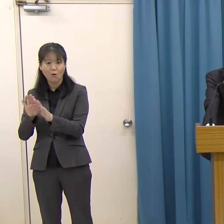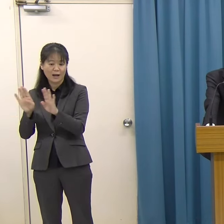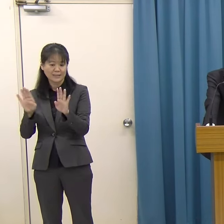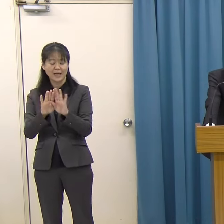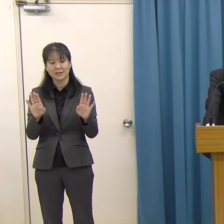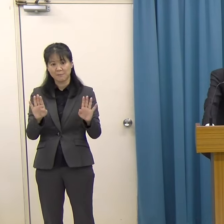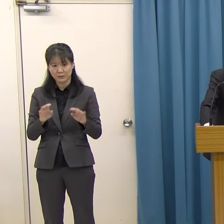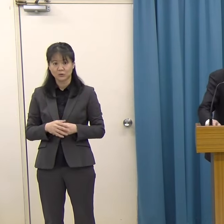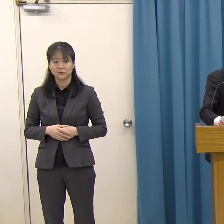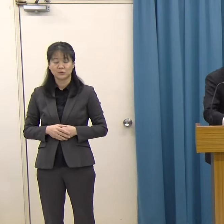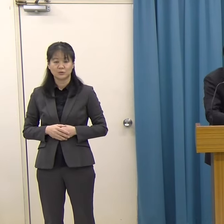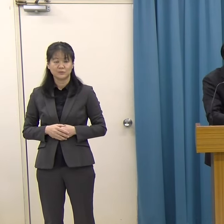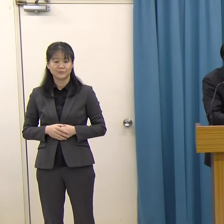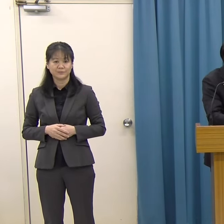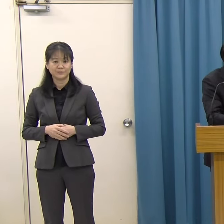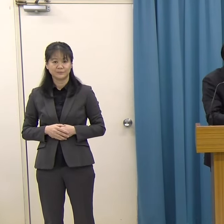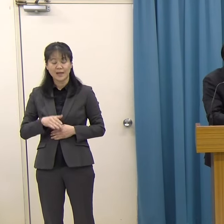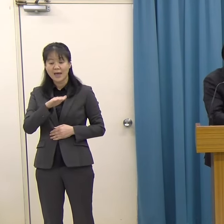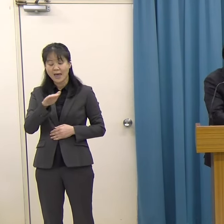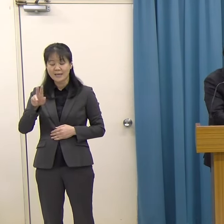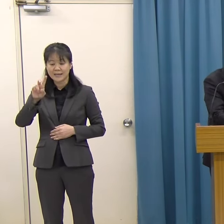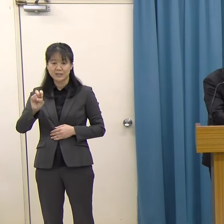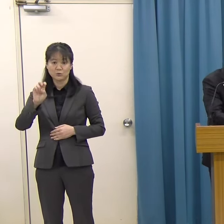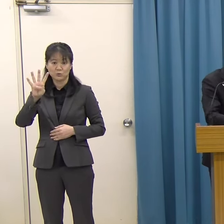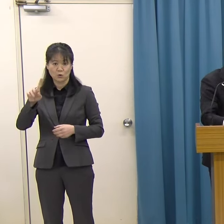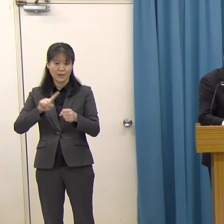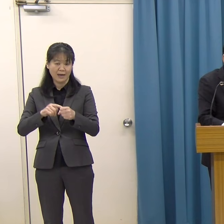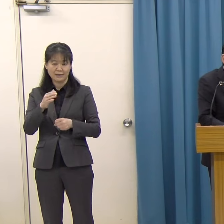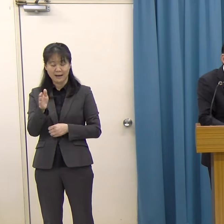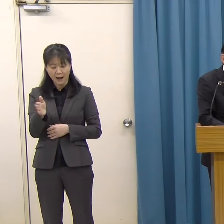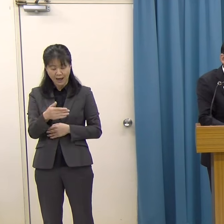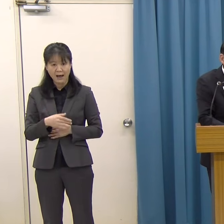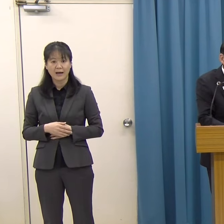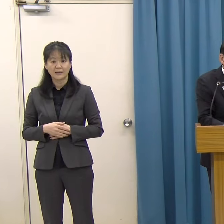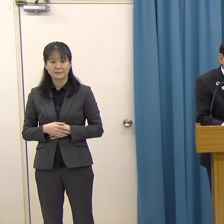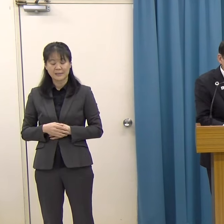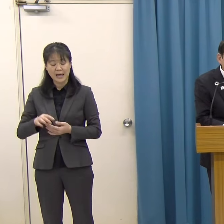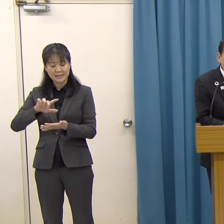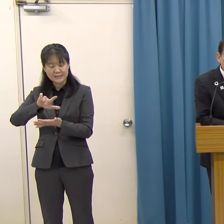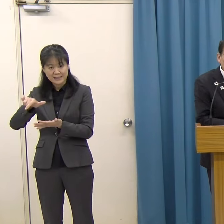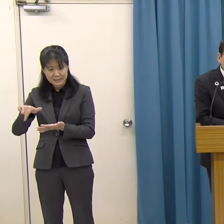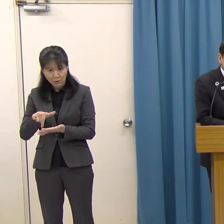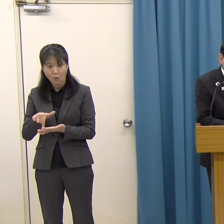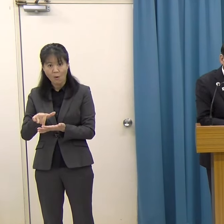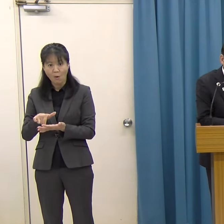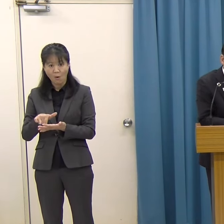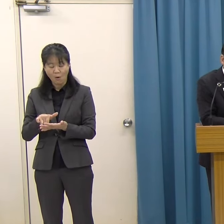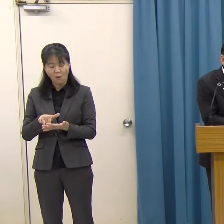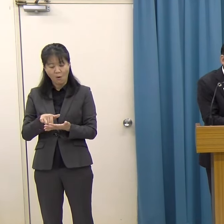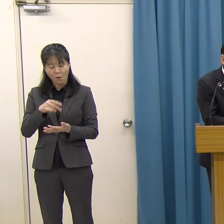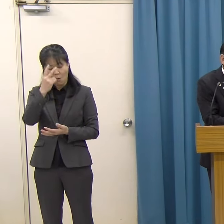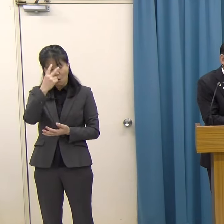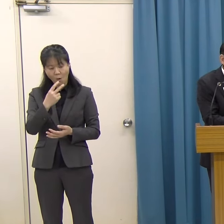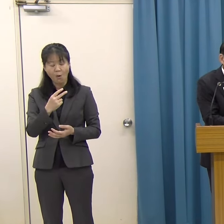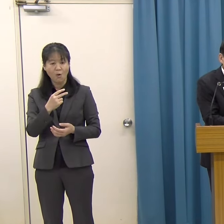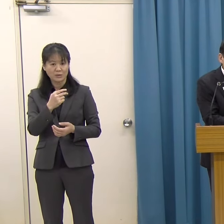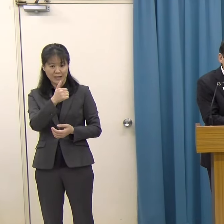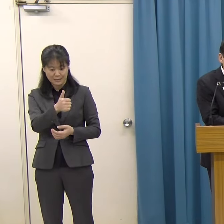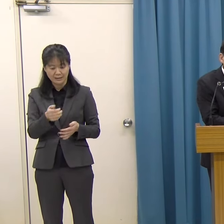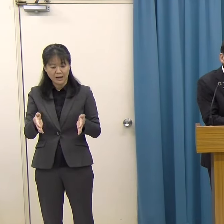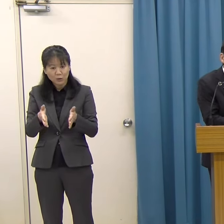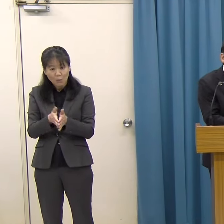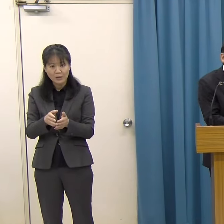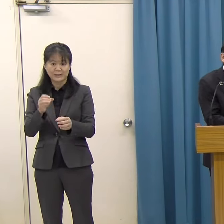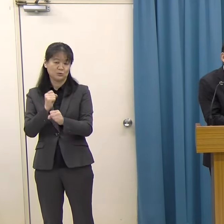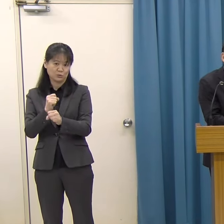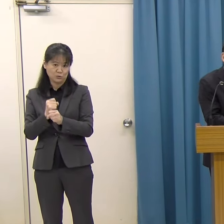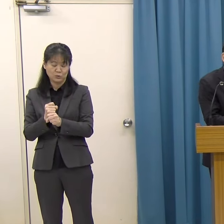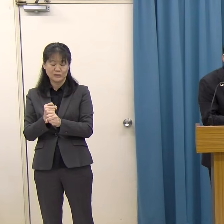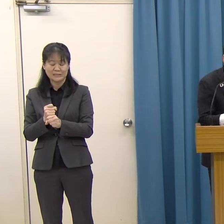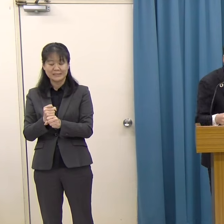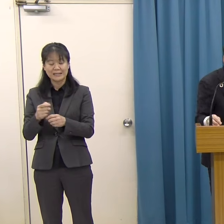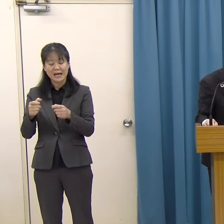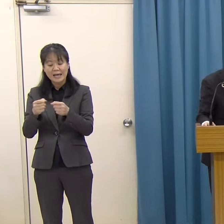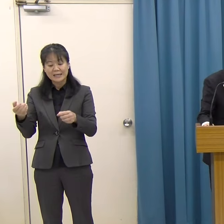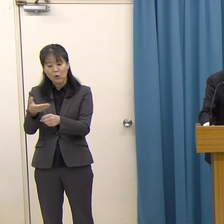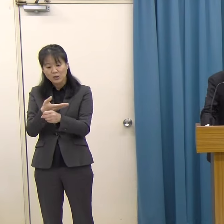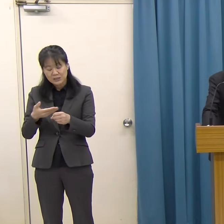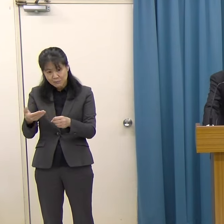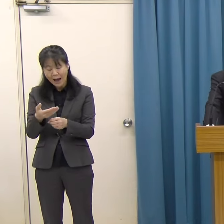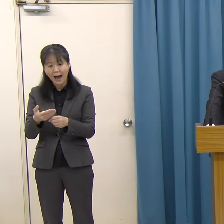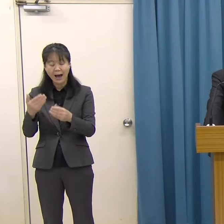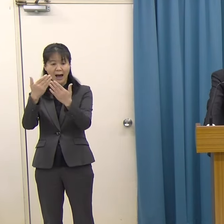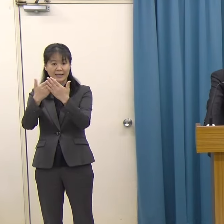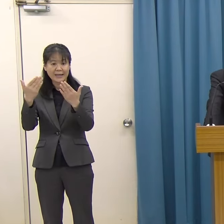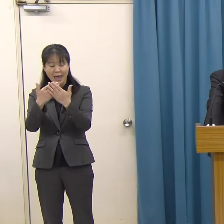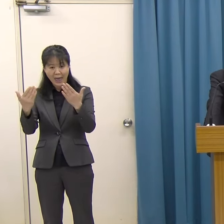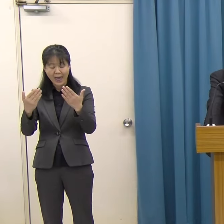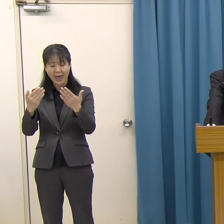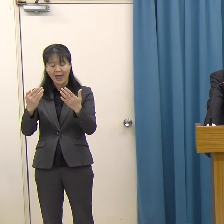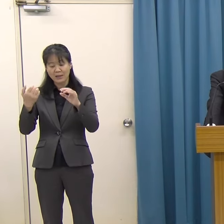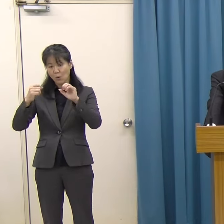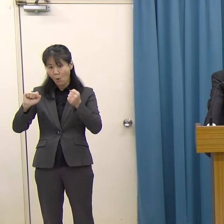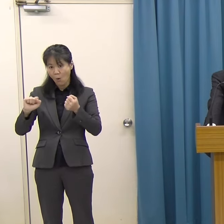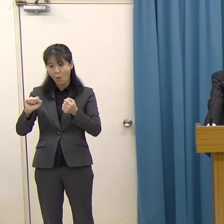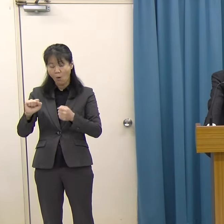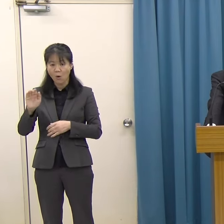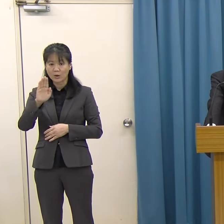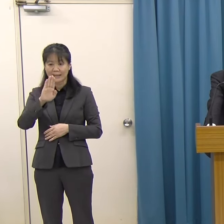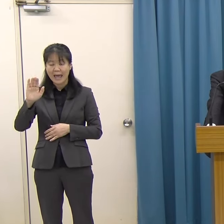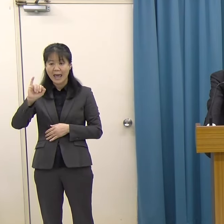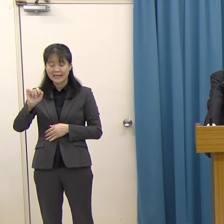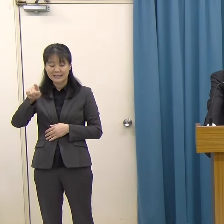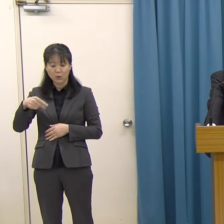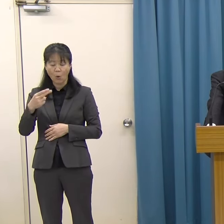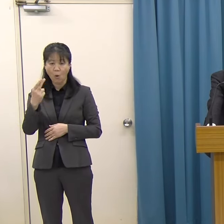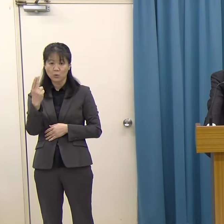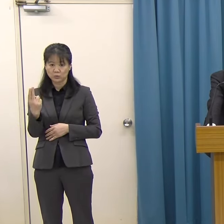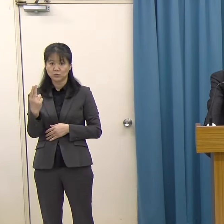さらに、平成２４年からは地域と作家がともにつくりあげていく国際芸術祭「糸島芸農」を開催し、